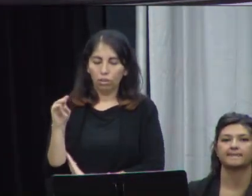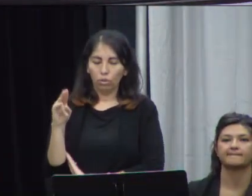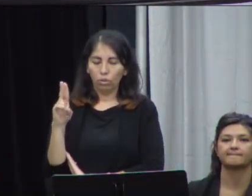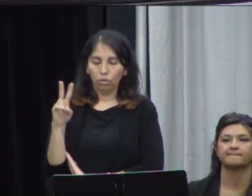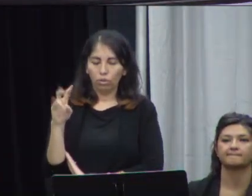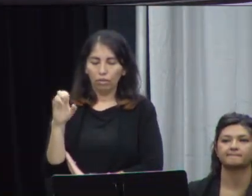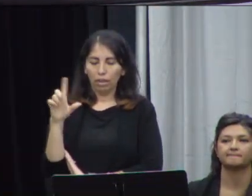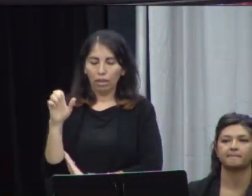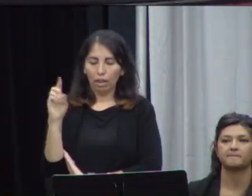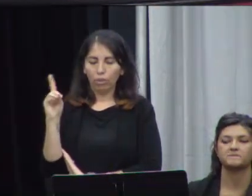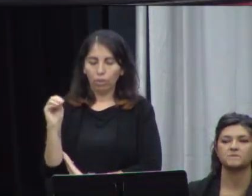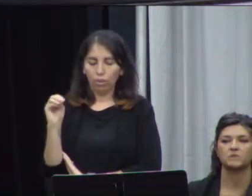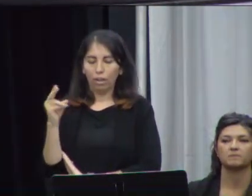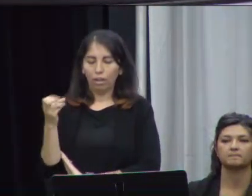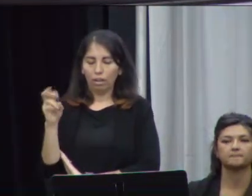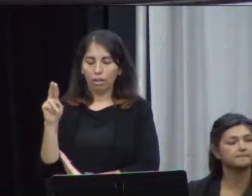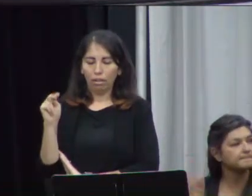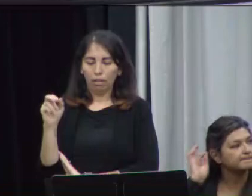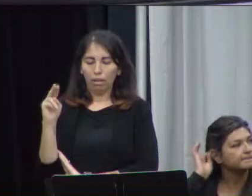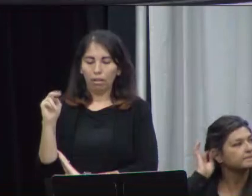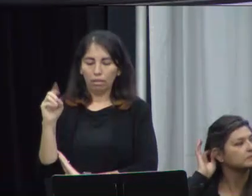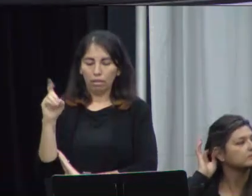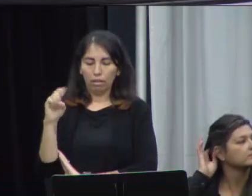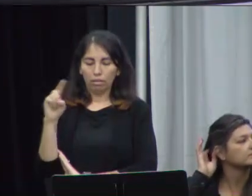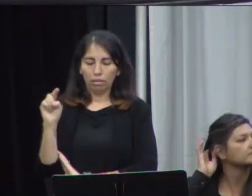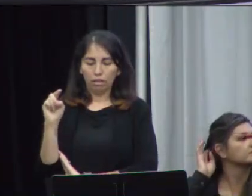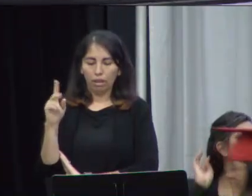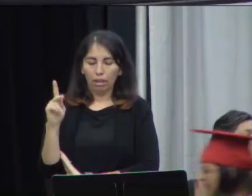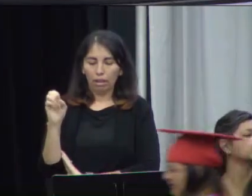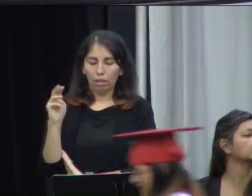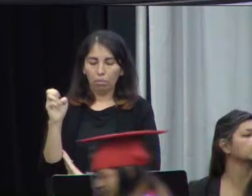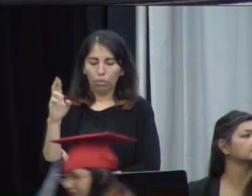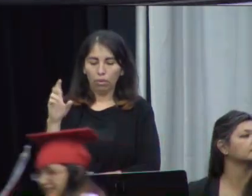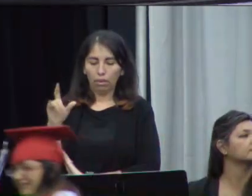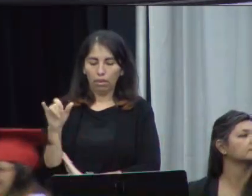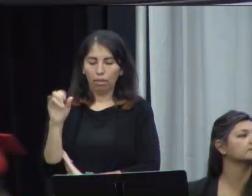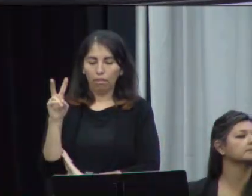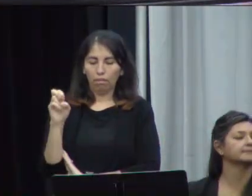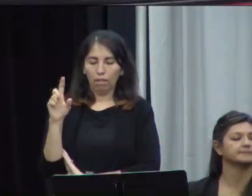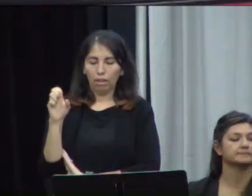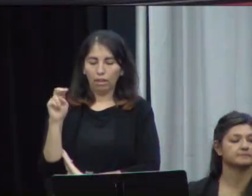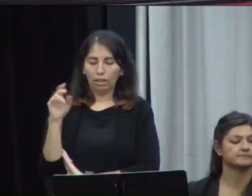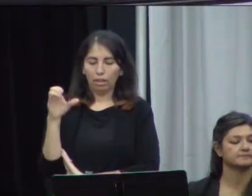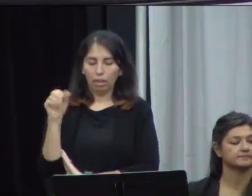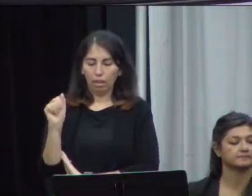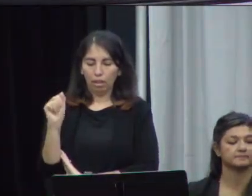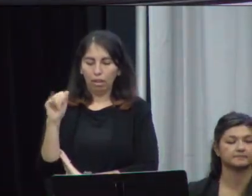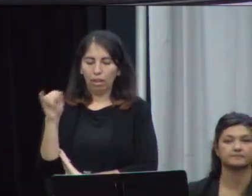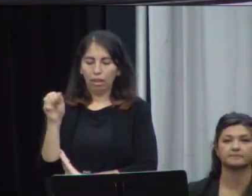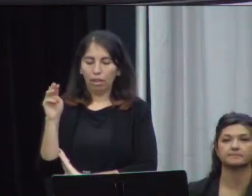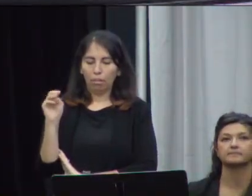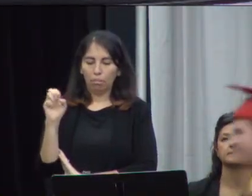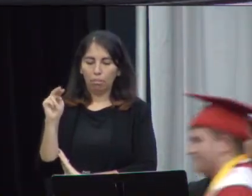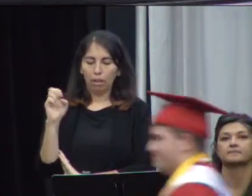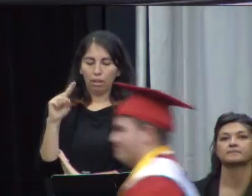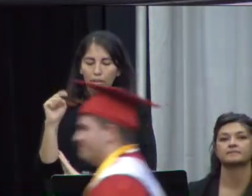(audience applauds) Kimberley Valencia-Jimenez. (audience applauds) Anthony Valentin.